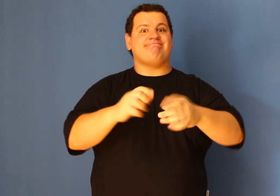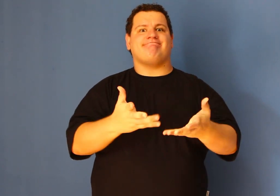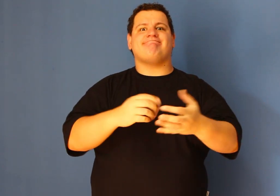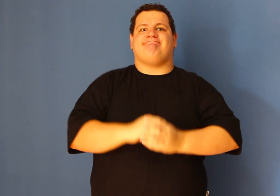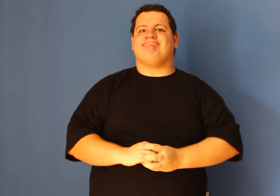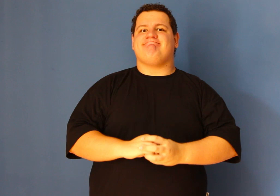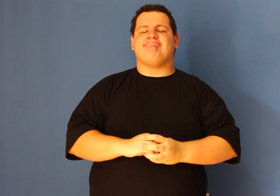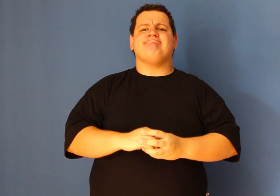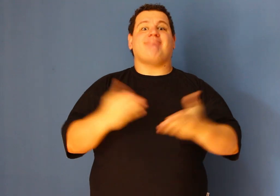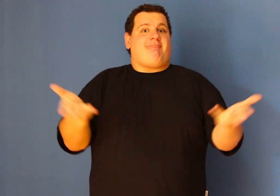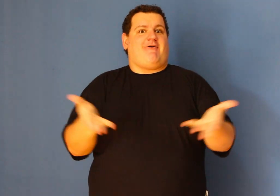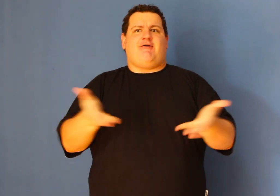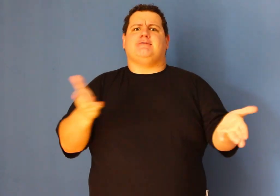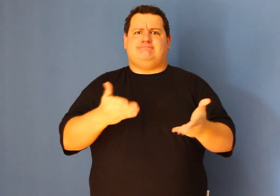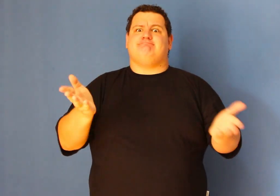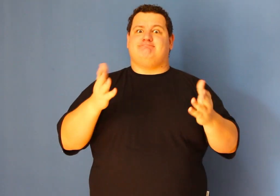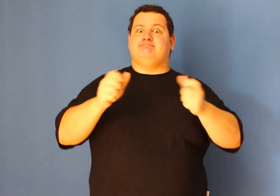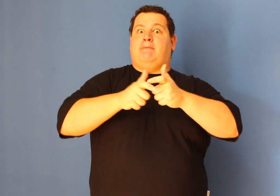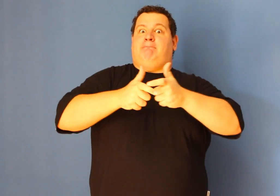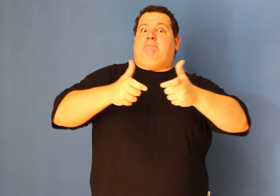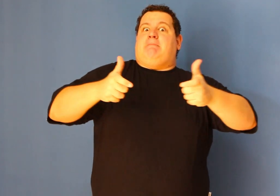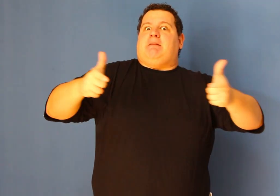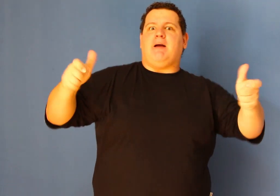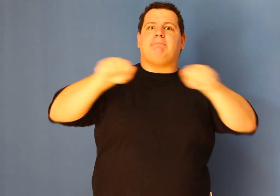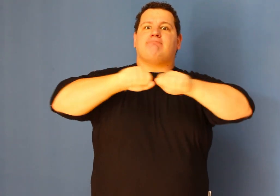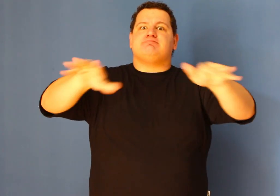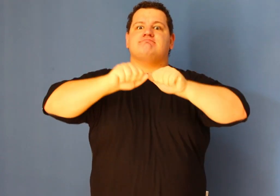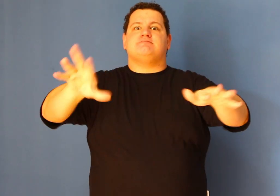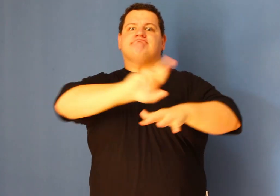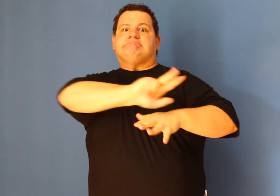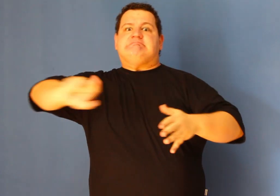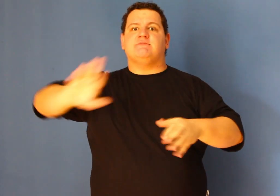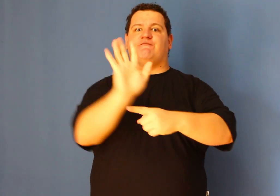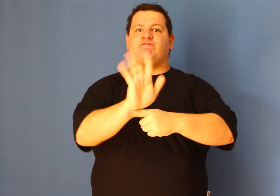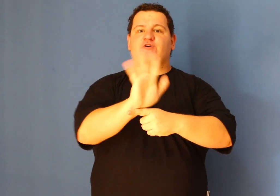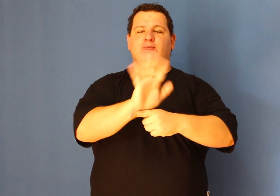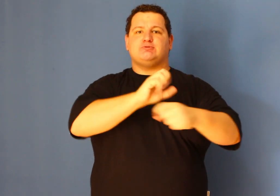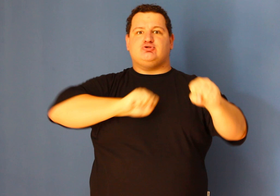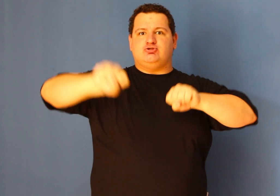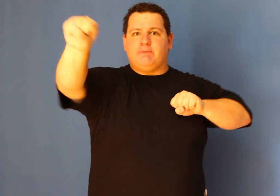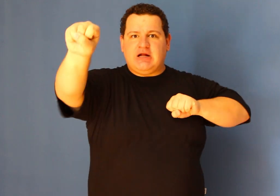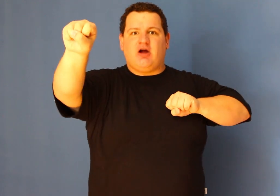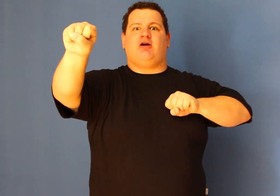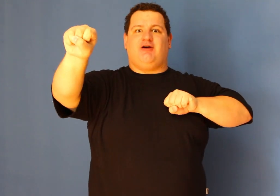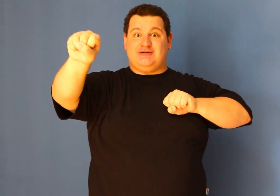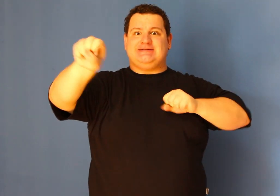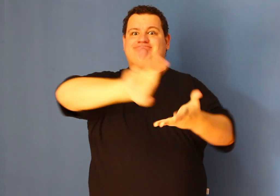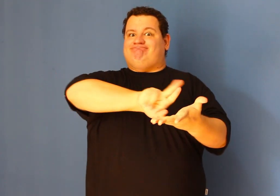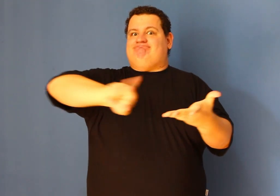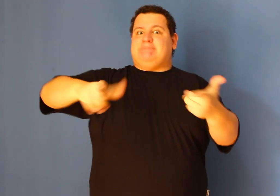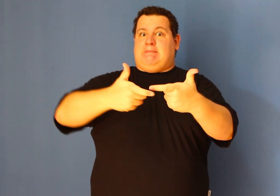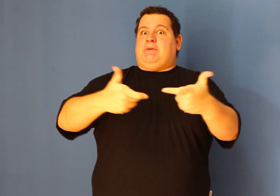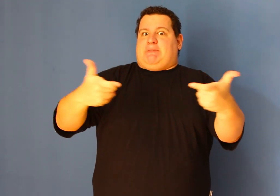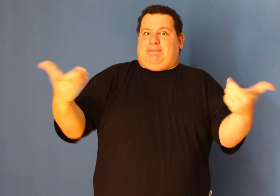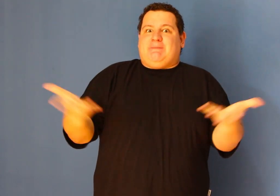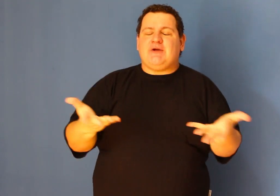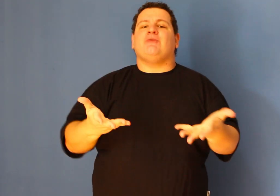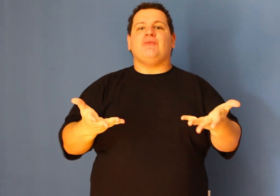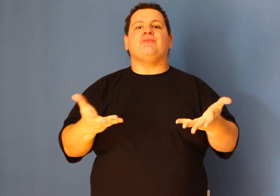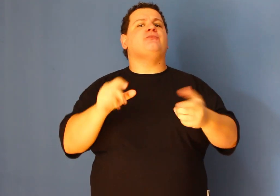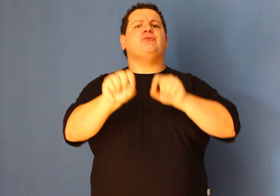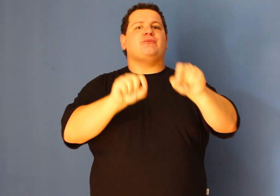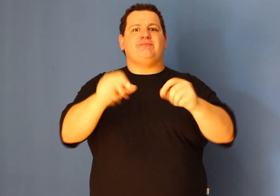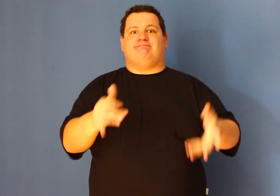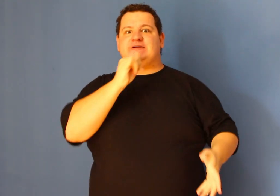Atualmente estão vindo muitos filmes de super-heróis como